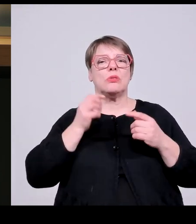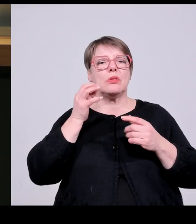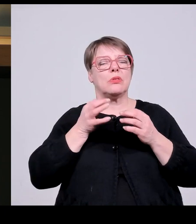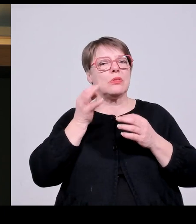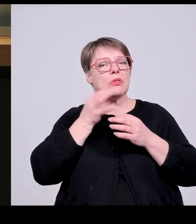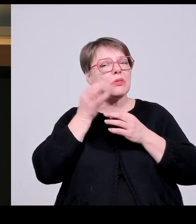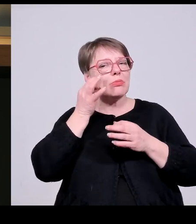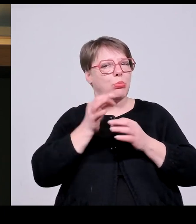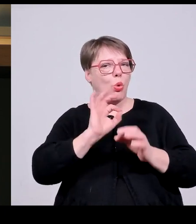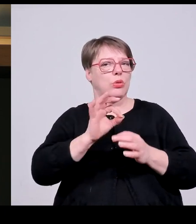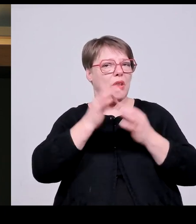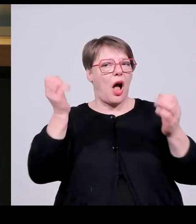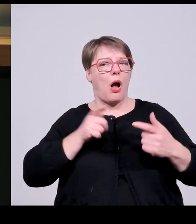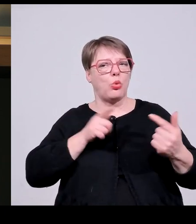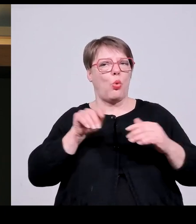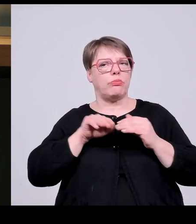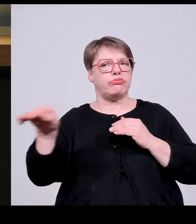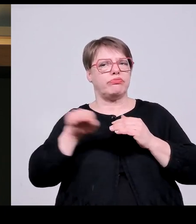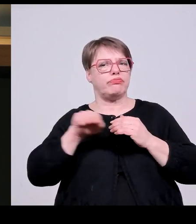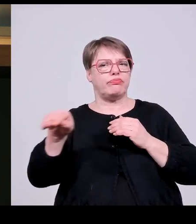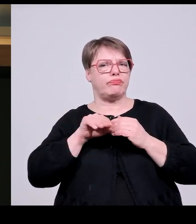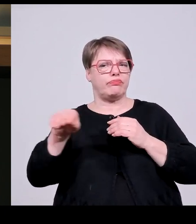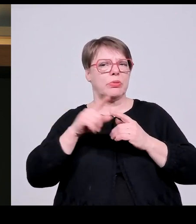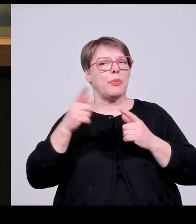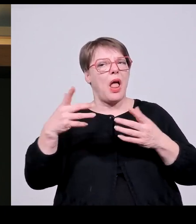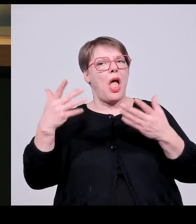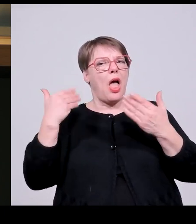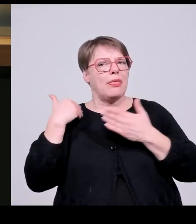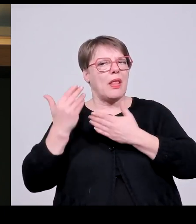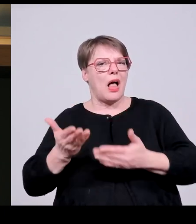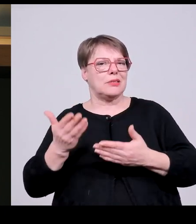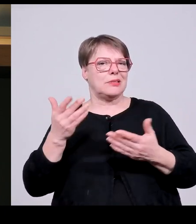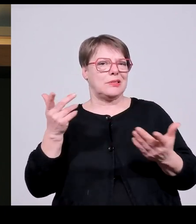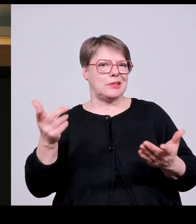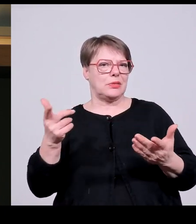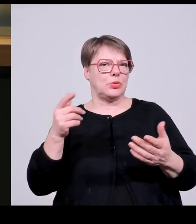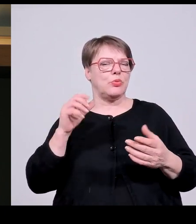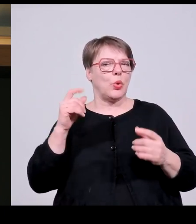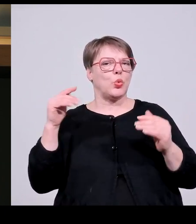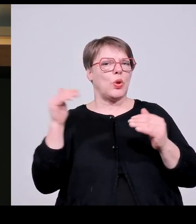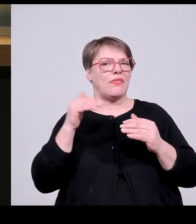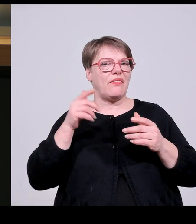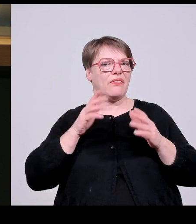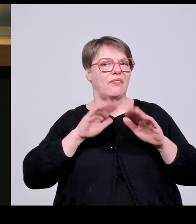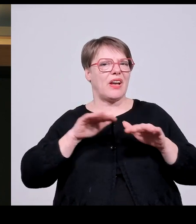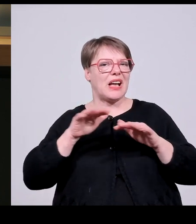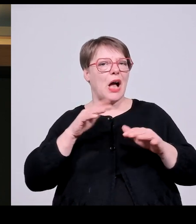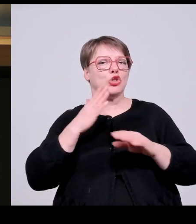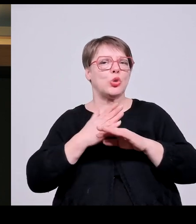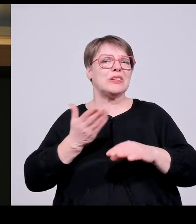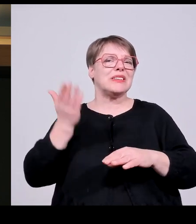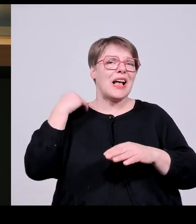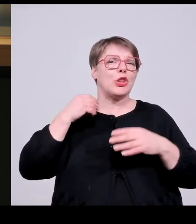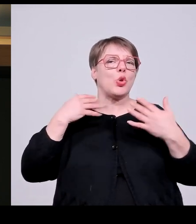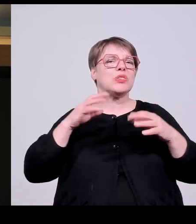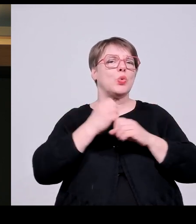Auch Lichtenbergs Linken Bürgermeister da die beiden SPD Bürgermeister aus Treptow Köpenick und aus Marzahn Hellersdorf waren auch gekommen.